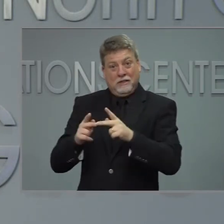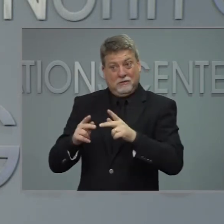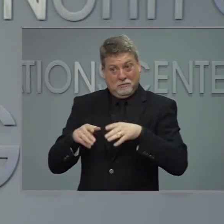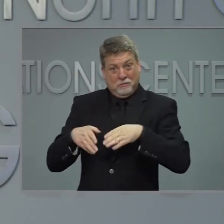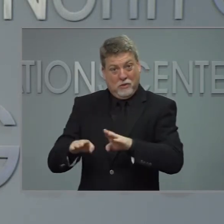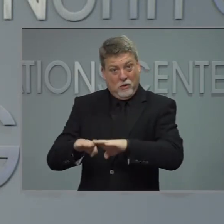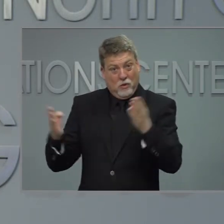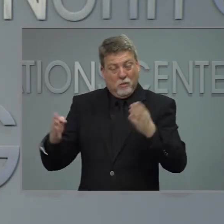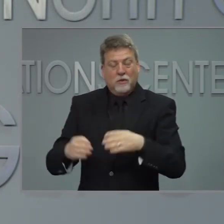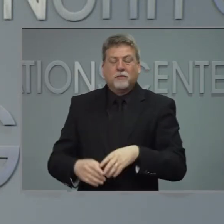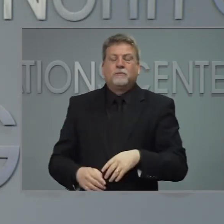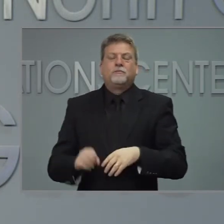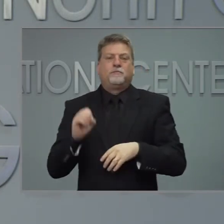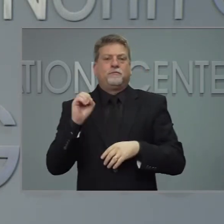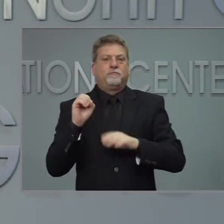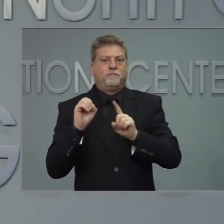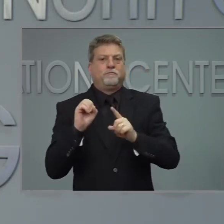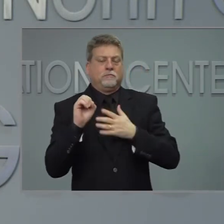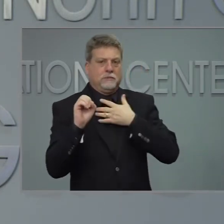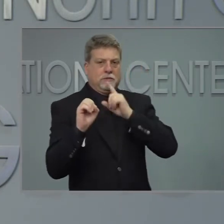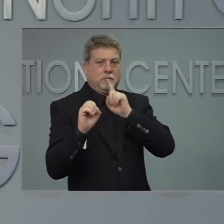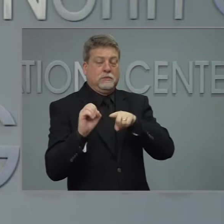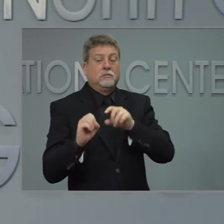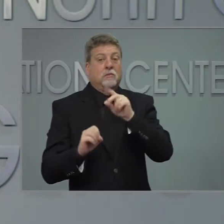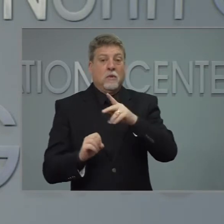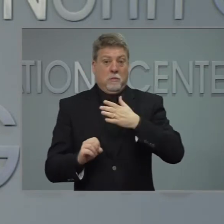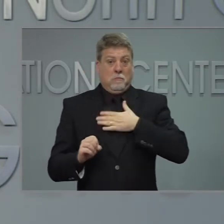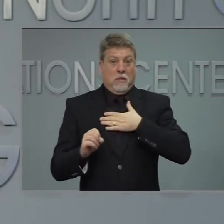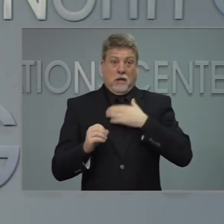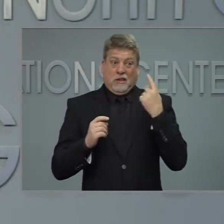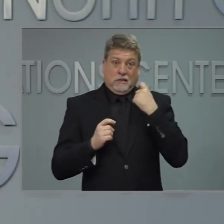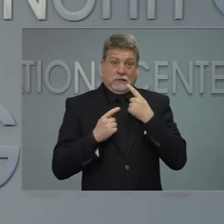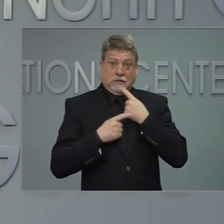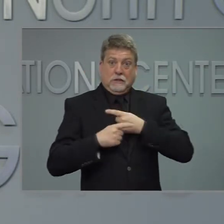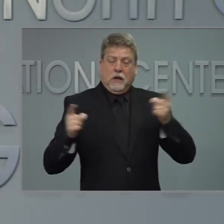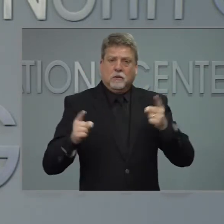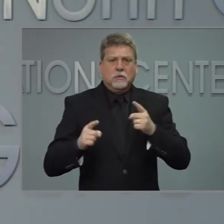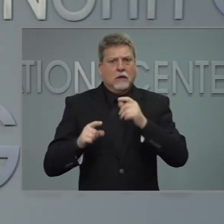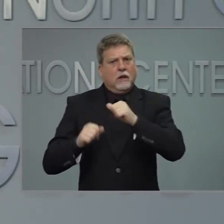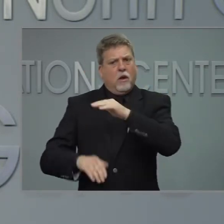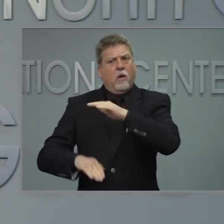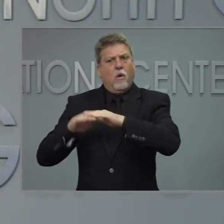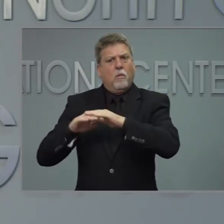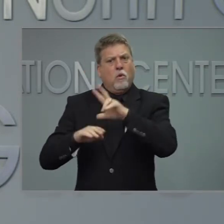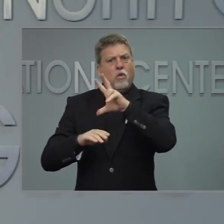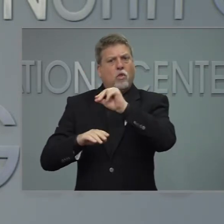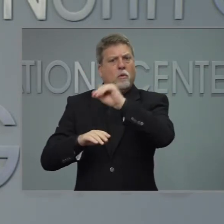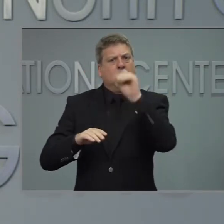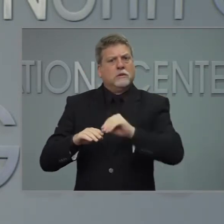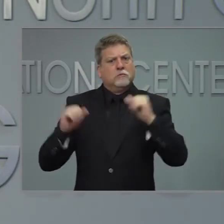libre. Estos anki teatros de Bergerac y el y el otro van a poder de Wuhan,